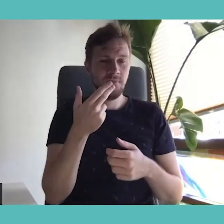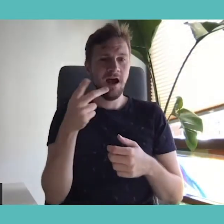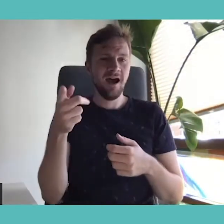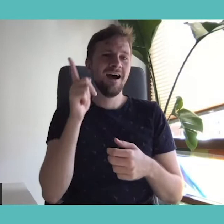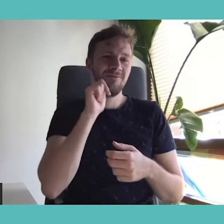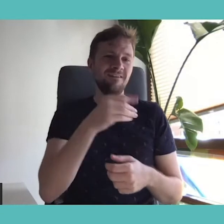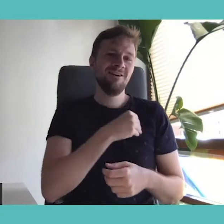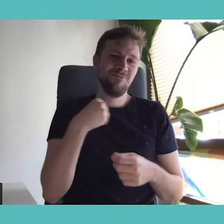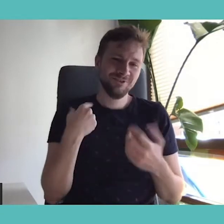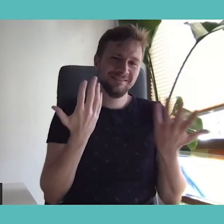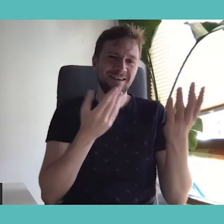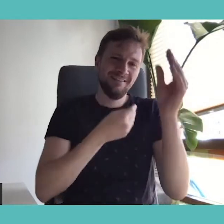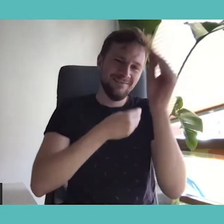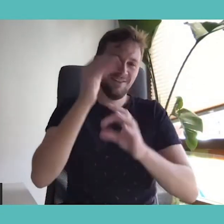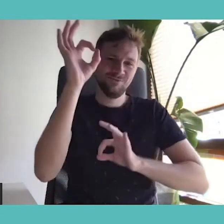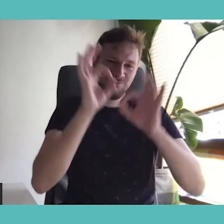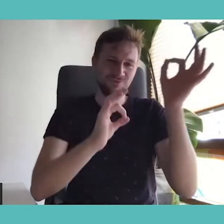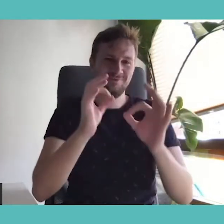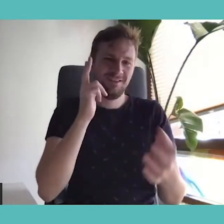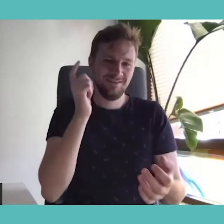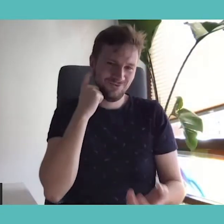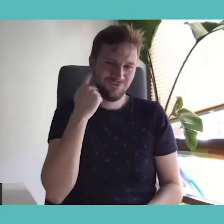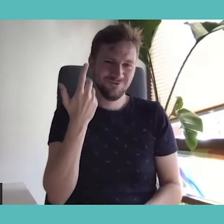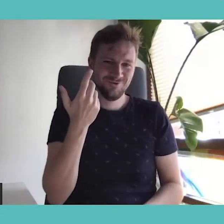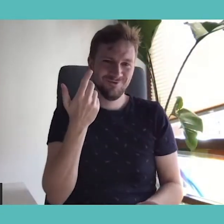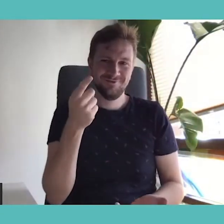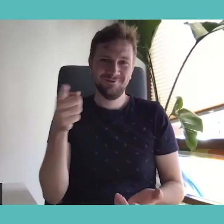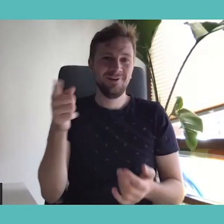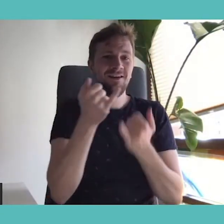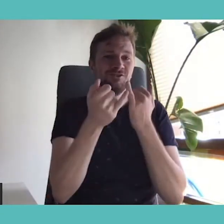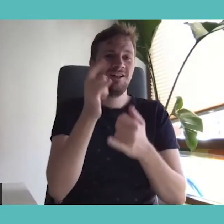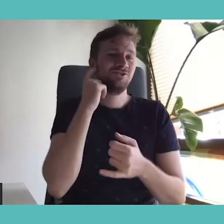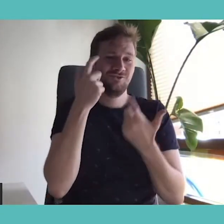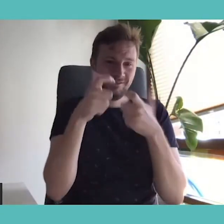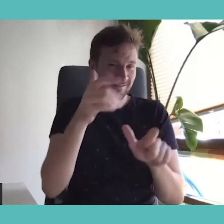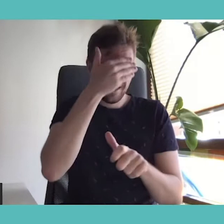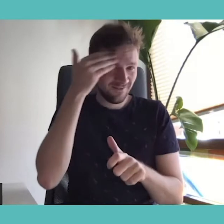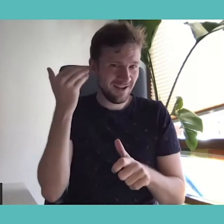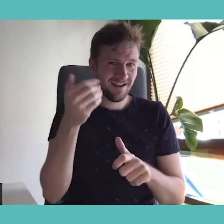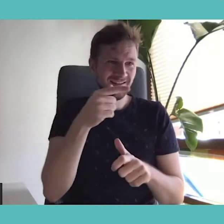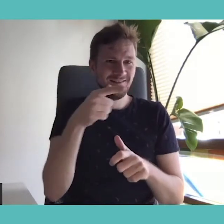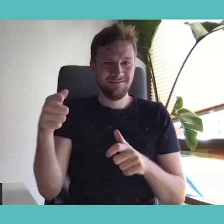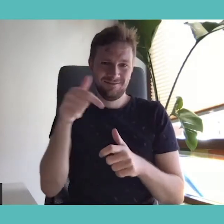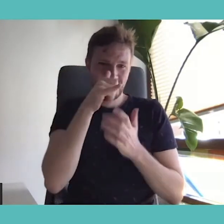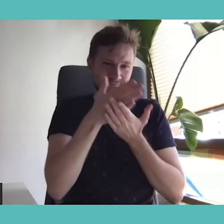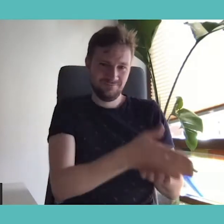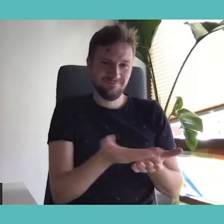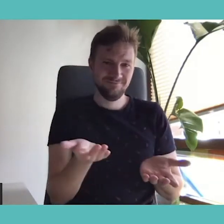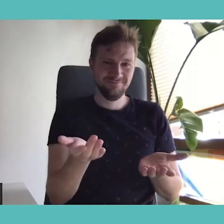A w Polsce mamy większy odsetek osób słyszących. Jeśli nie mają one wiedzy, to nie mogą pomóc.